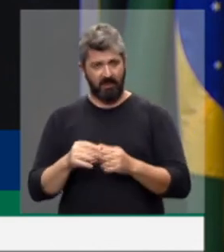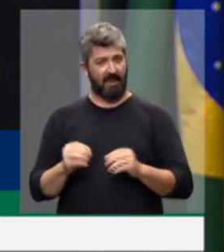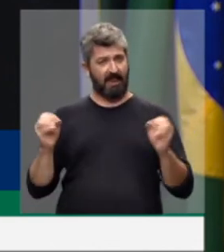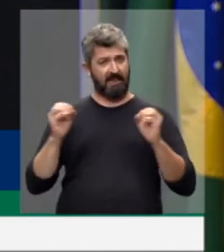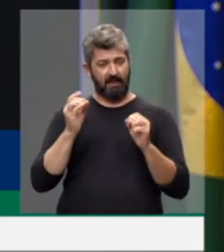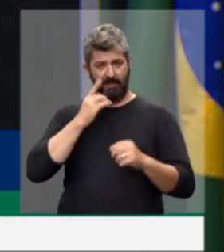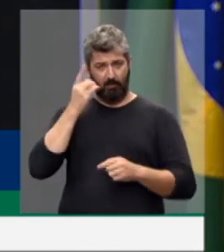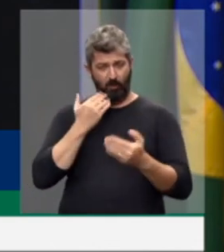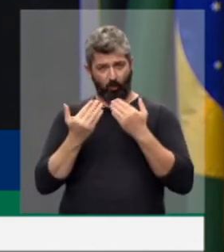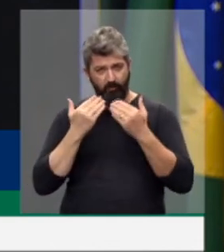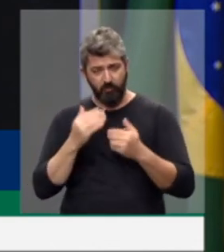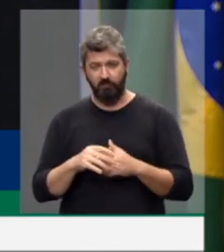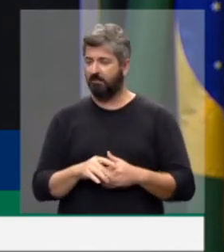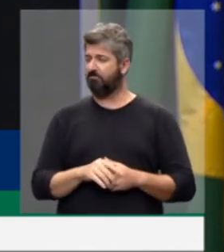SABE O QUE ESTÁ VOTANDO, EM UMA SÓ MEDIDA PROVISÓRIA,